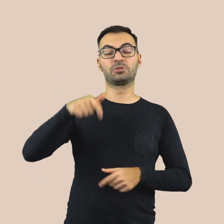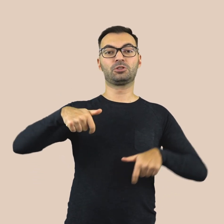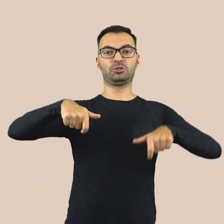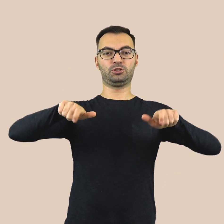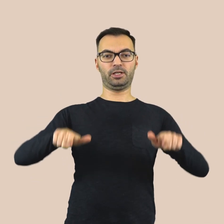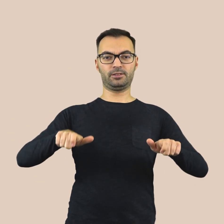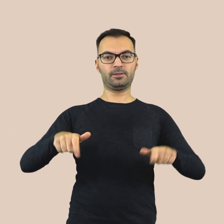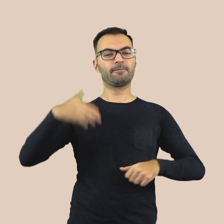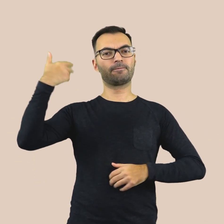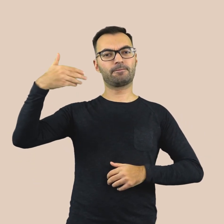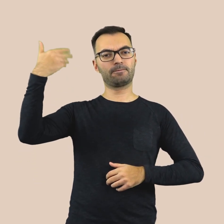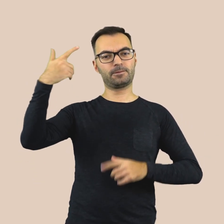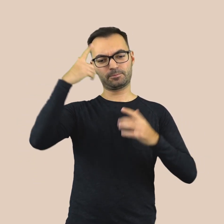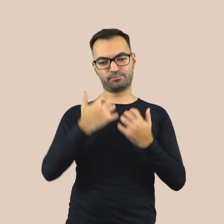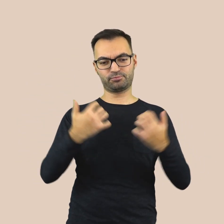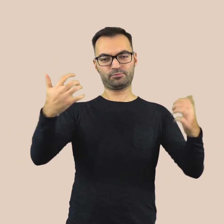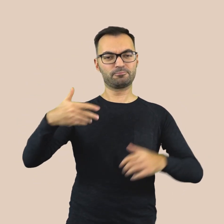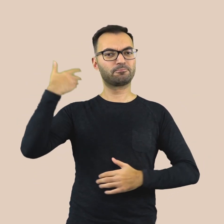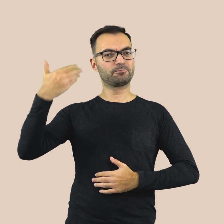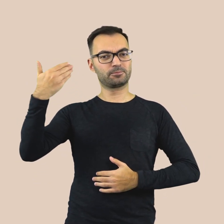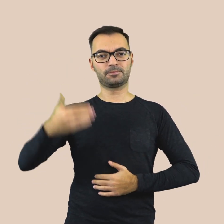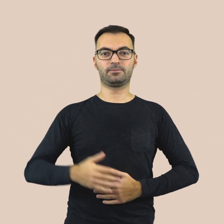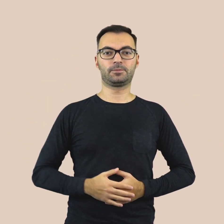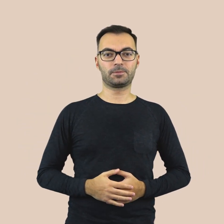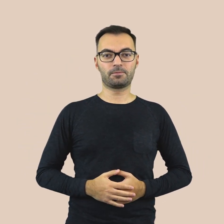którzy siedzieli na nich i przemawiali do wiernych.